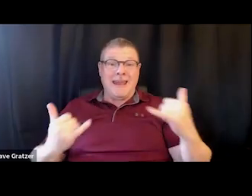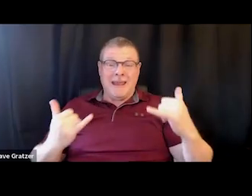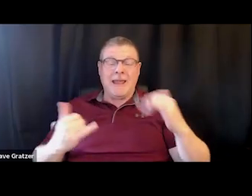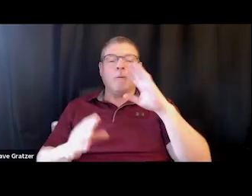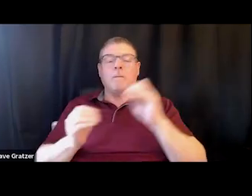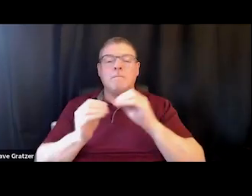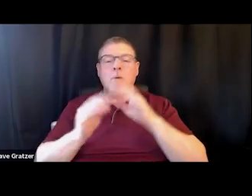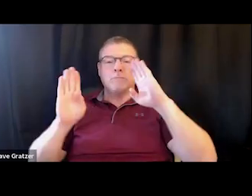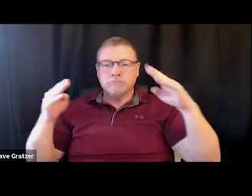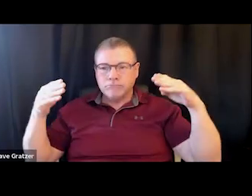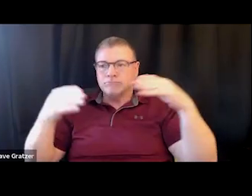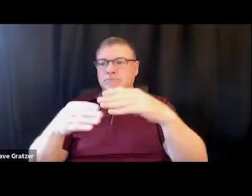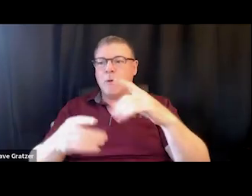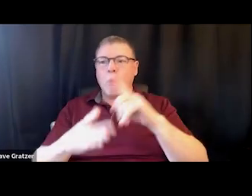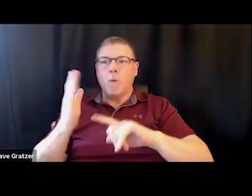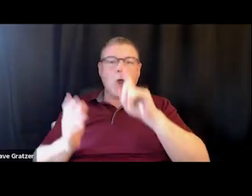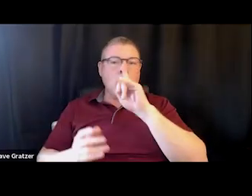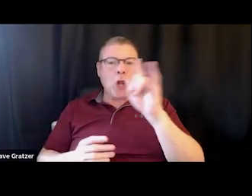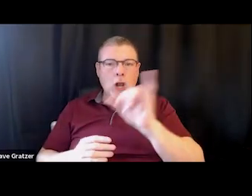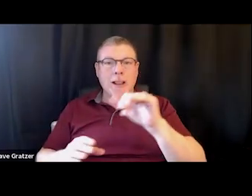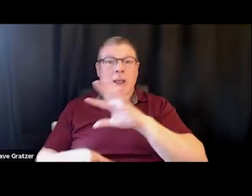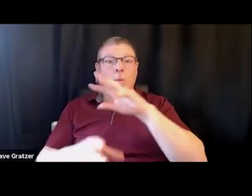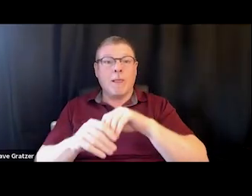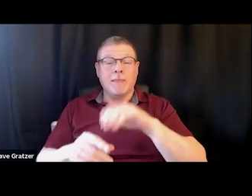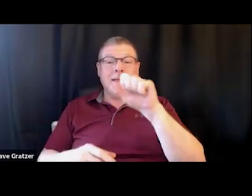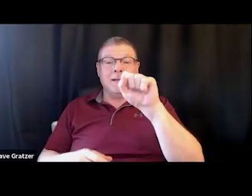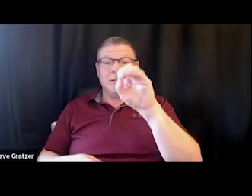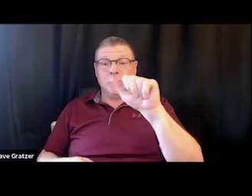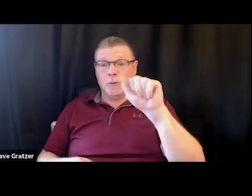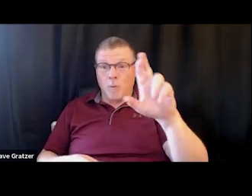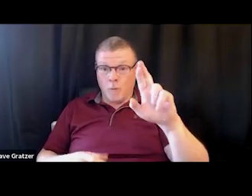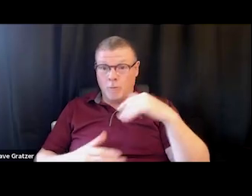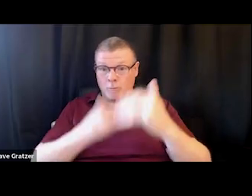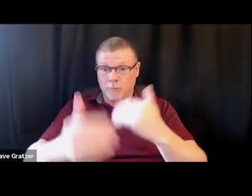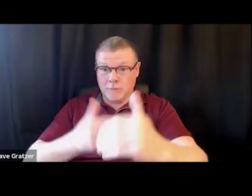sobre cómo se ve esto dentro del proceso SOAR y cómo podemos responder